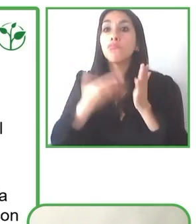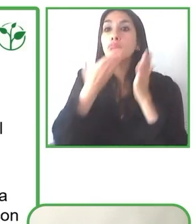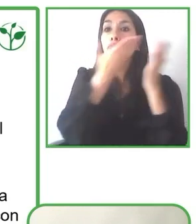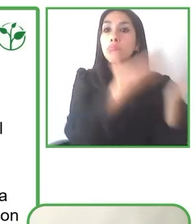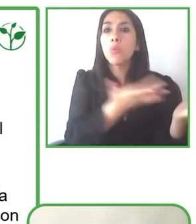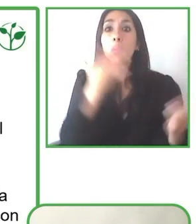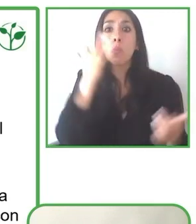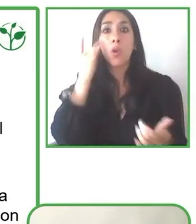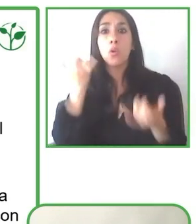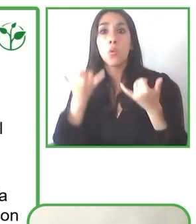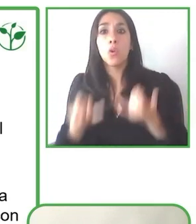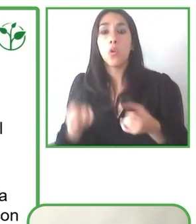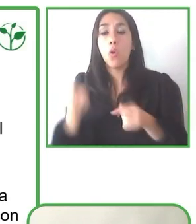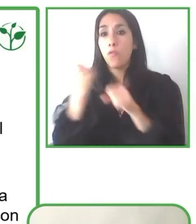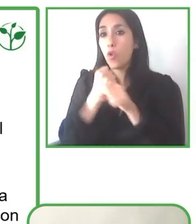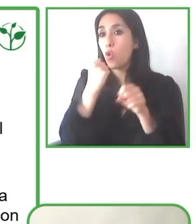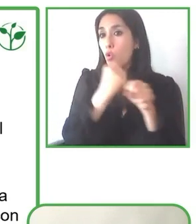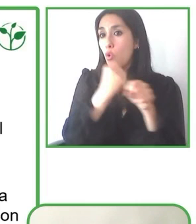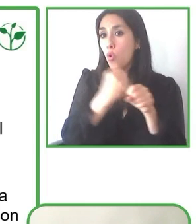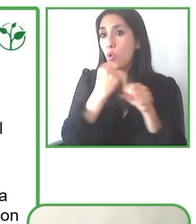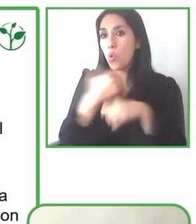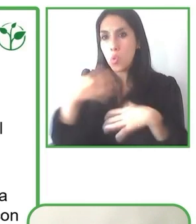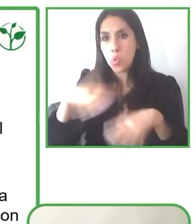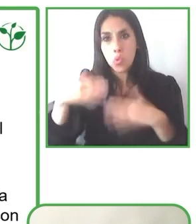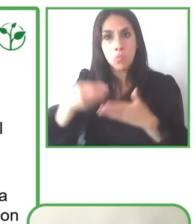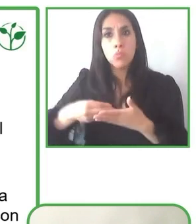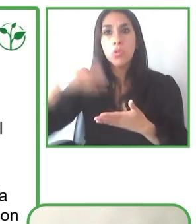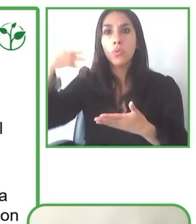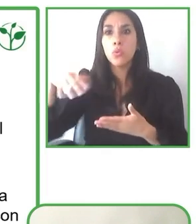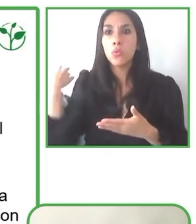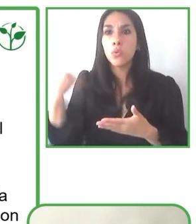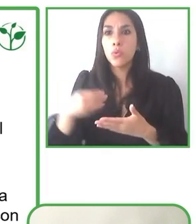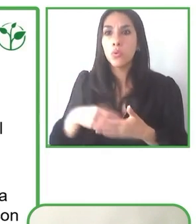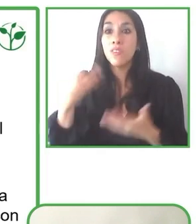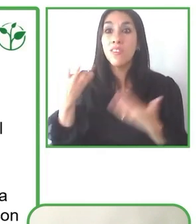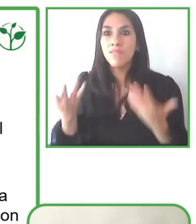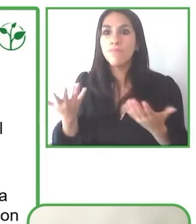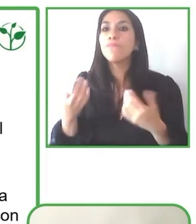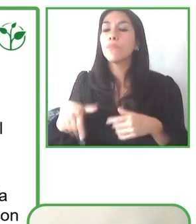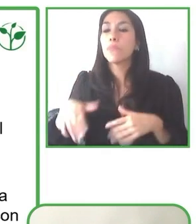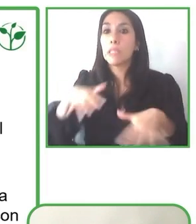públicas. Nos ha podido, nos ha ayudado también a disminuir brechas y fortalecer